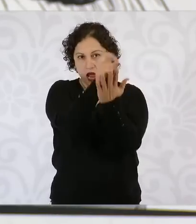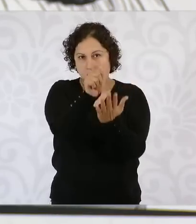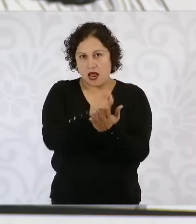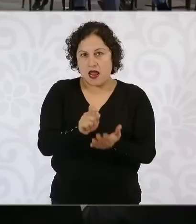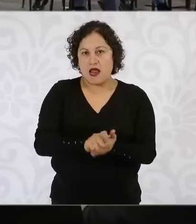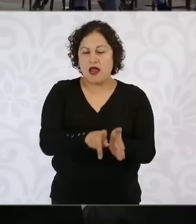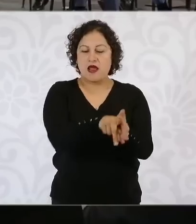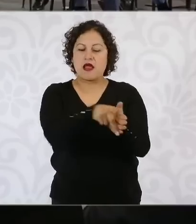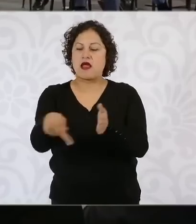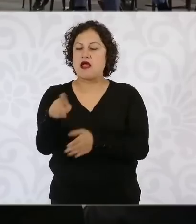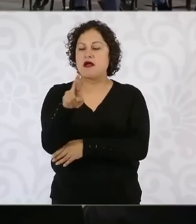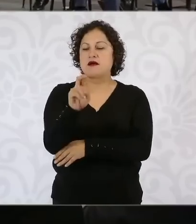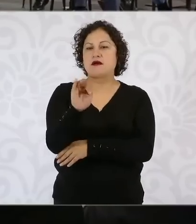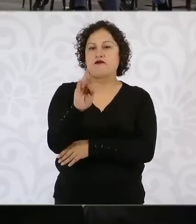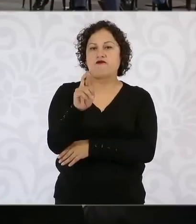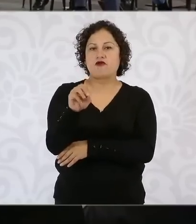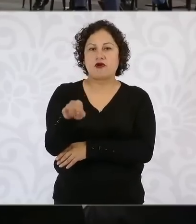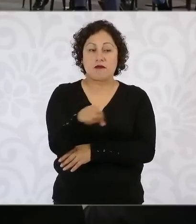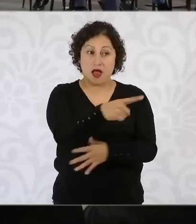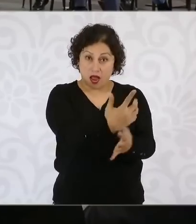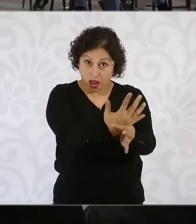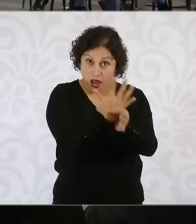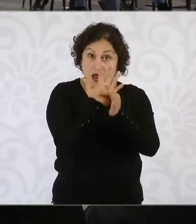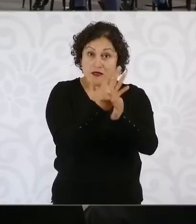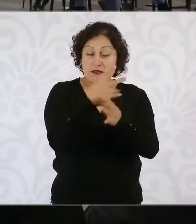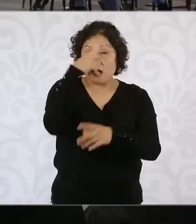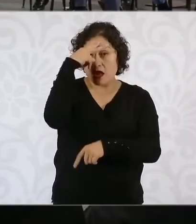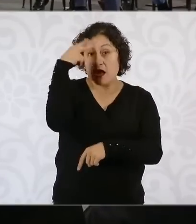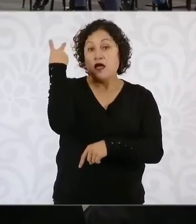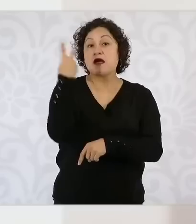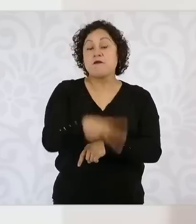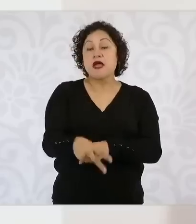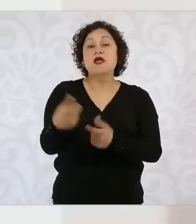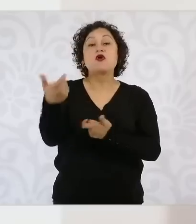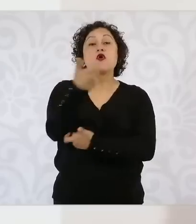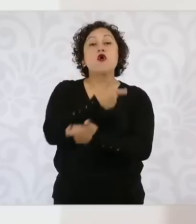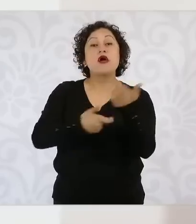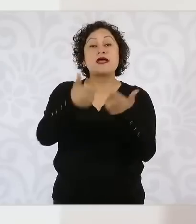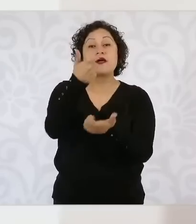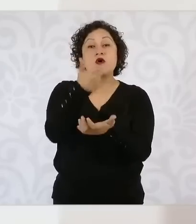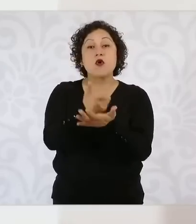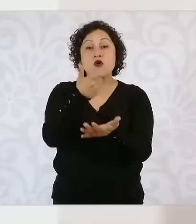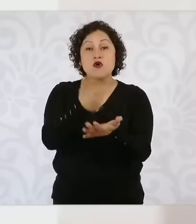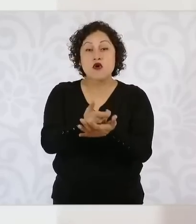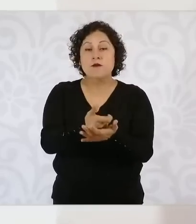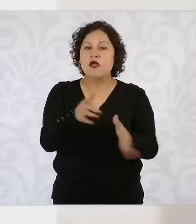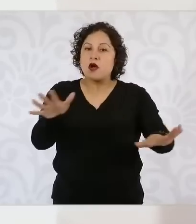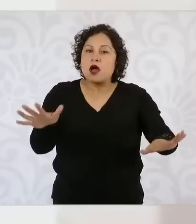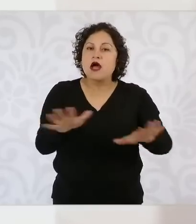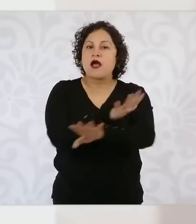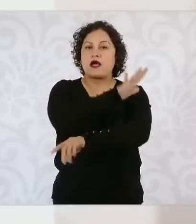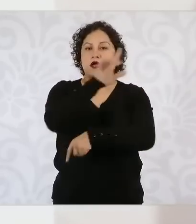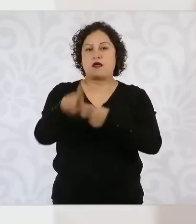México es cambiar de modelo económico cambiar su relación con Estados Unidos Eh pues no verdad no